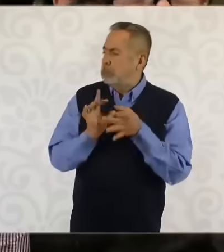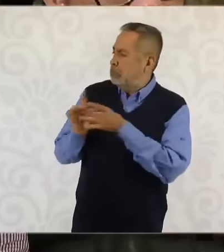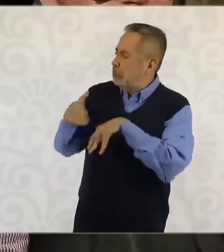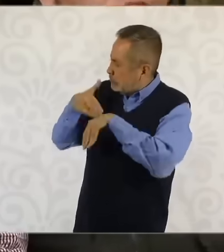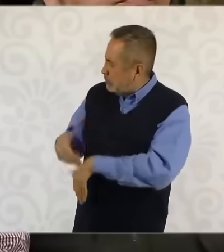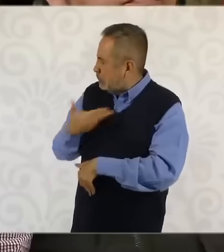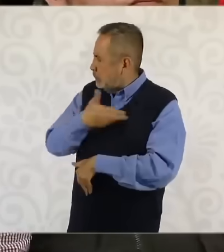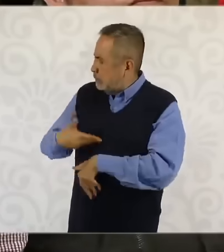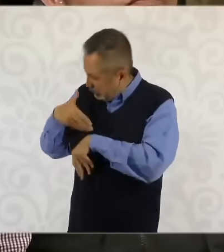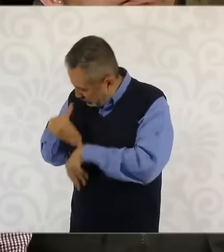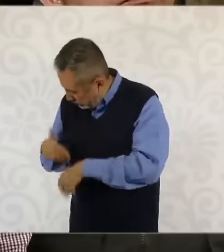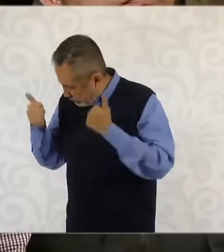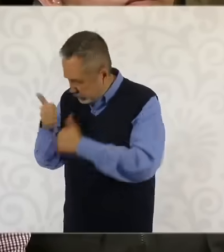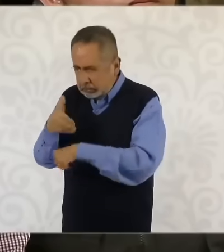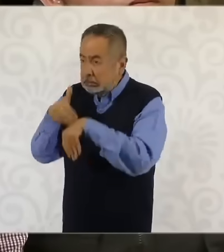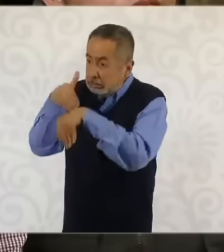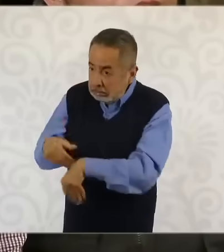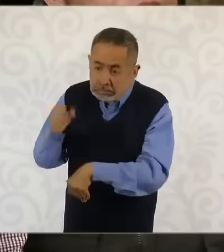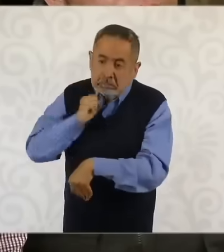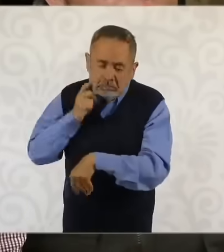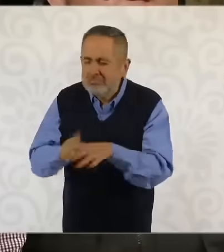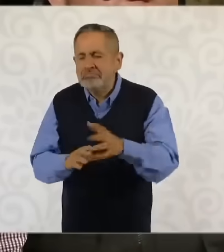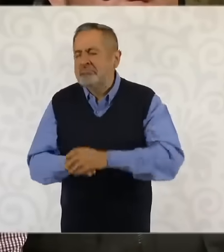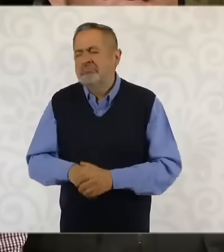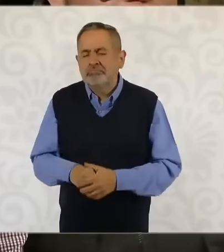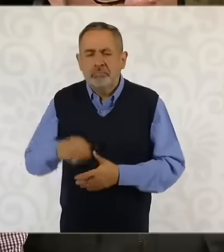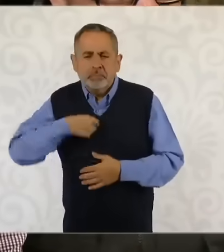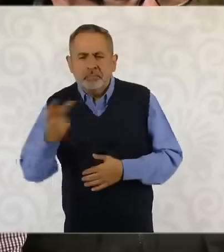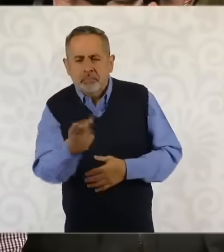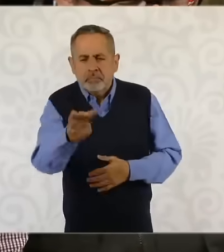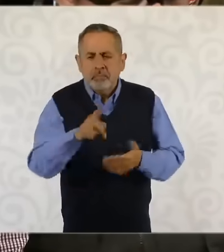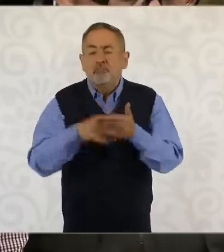o al poder legislativo porque cuando le pregunto yo ¿usted qué le dice a estas personas que están